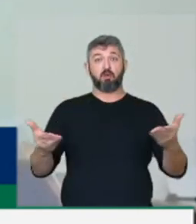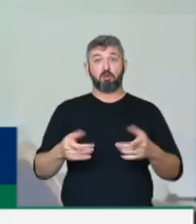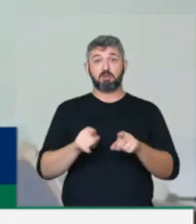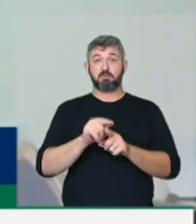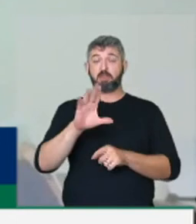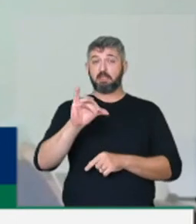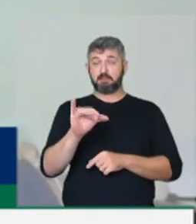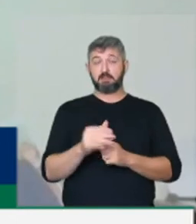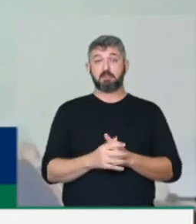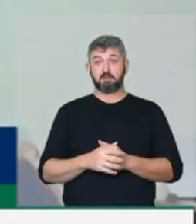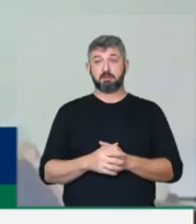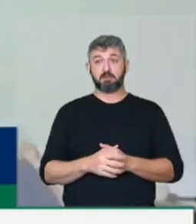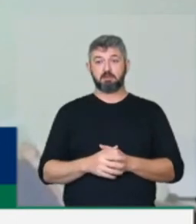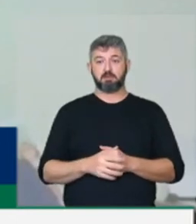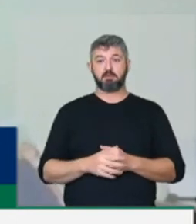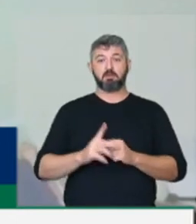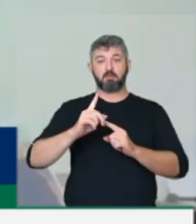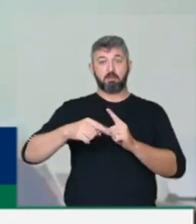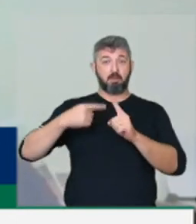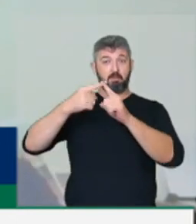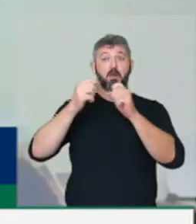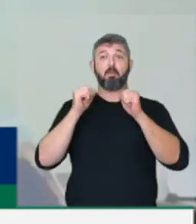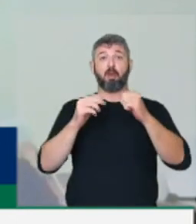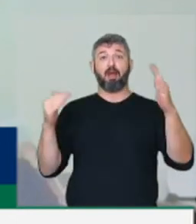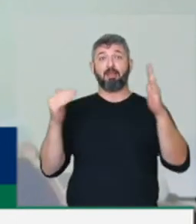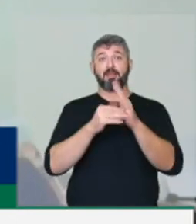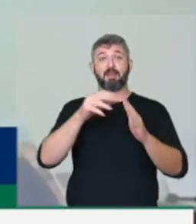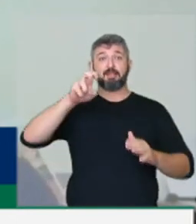QUE PODE CHEGAR ATÉ A 5 MIL AINDA NESSE MÊS DE ABRIL. E